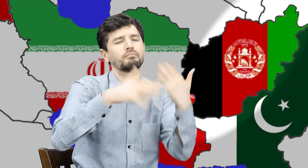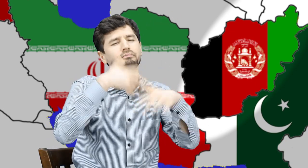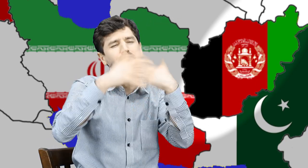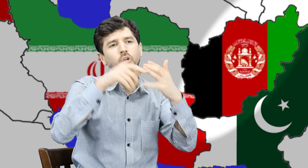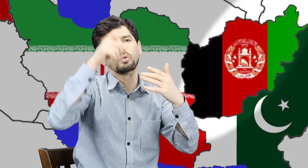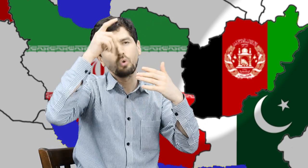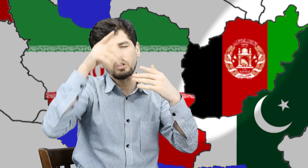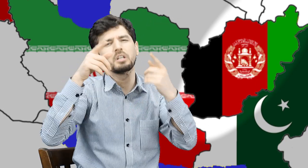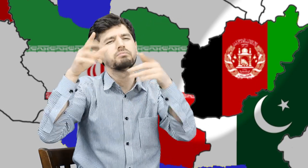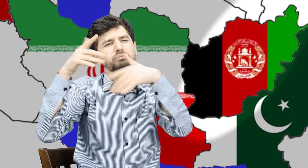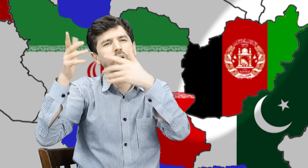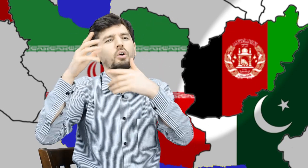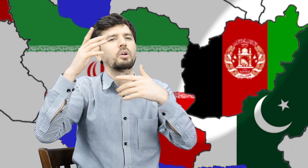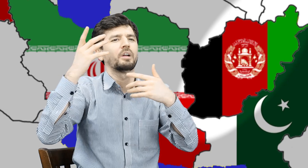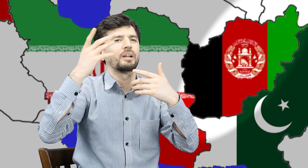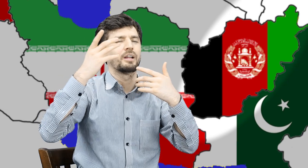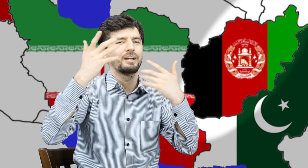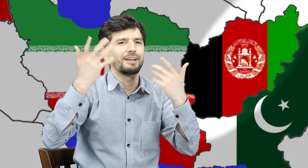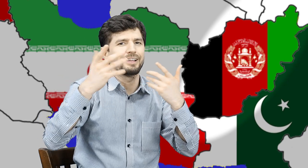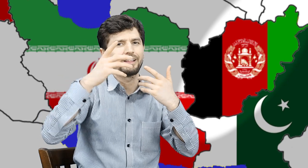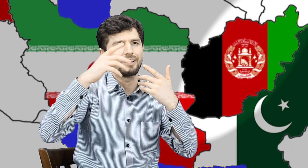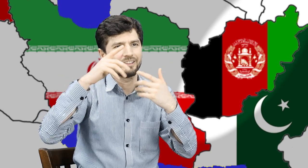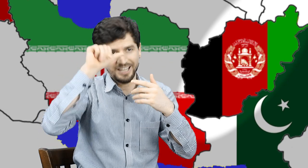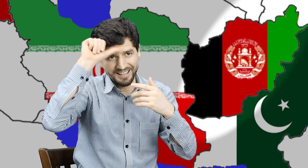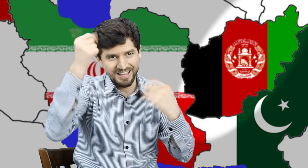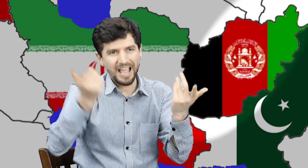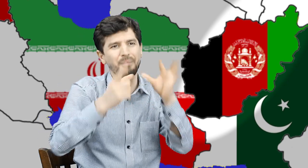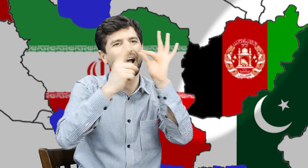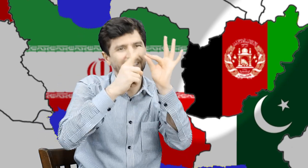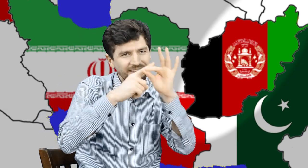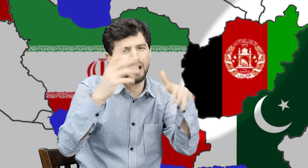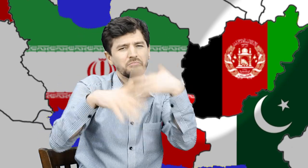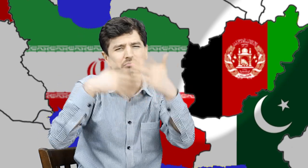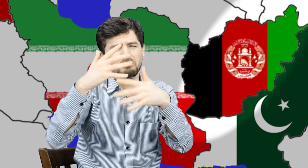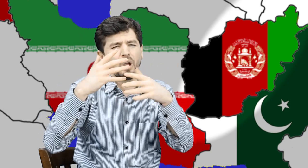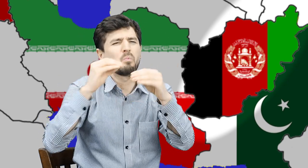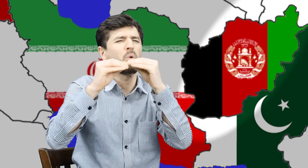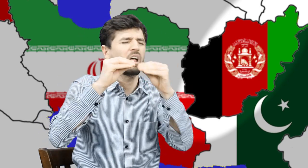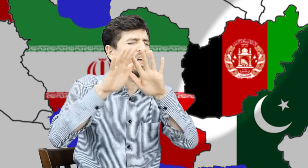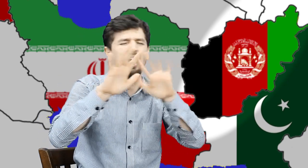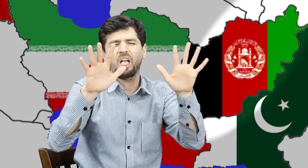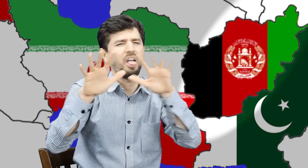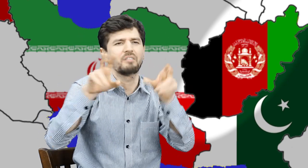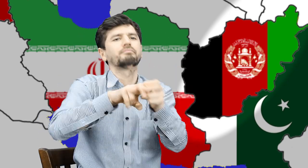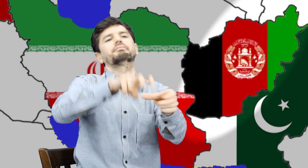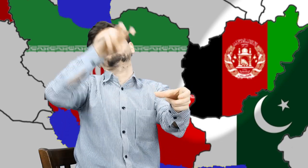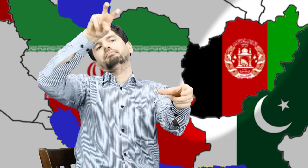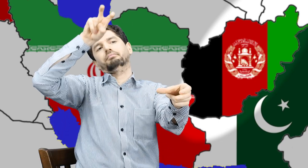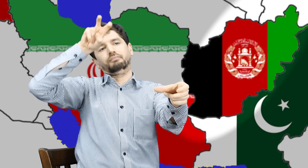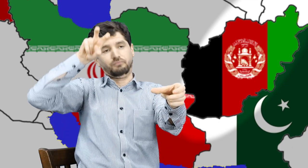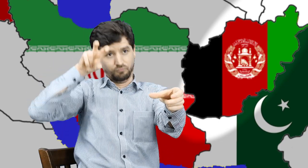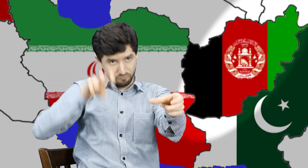Im Laufe der Zeit war ich auch mal in der Türkei, Indien und Pakistan. Dennoch gab es Schwierigkeiten und ich stieg nun aus dem Verein aus.